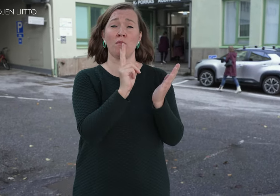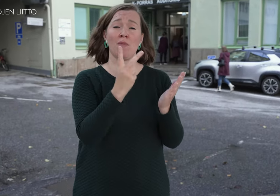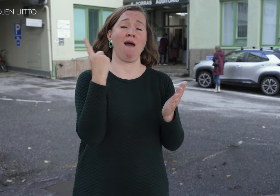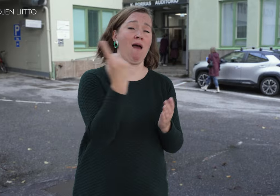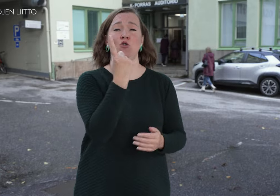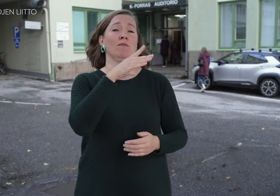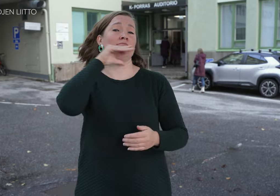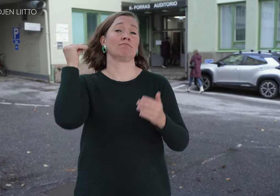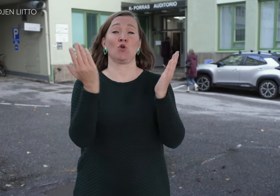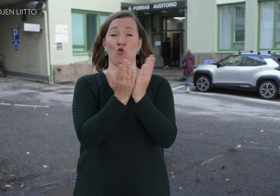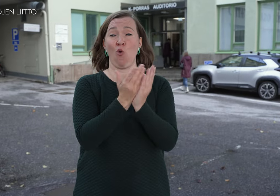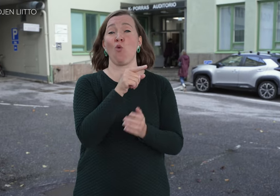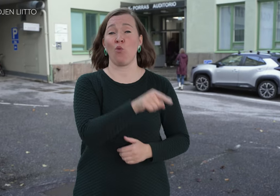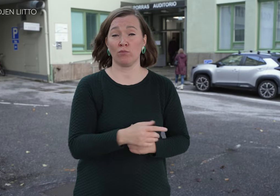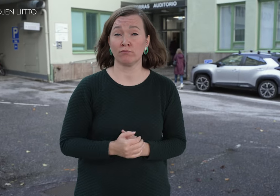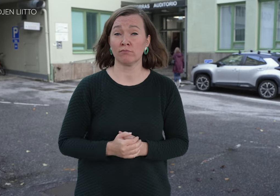suomenruotsalaisten kuurojen koulu.